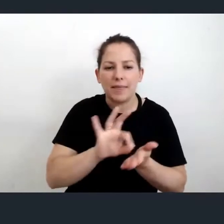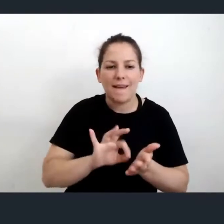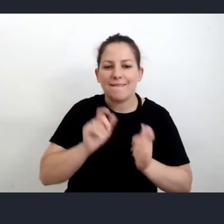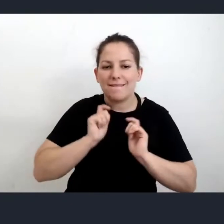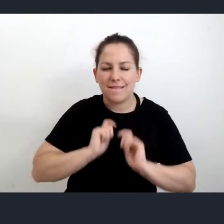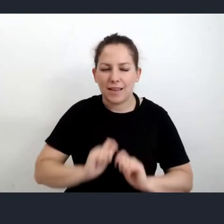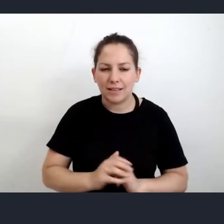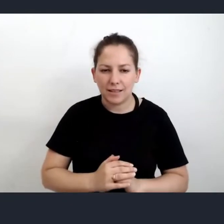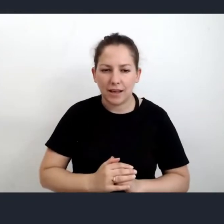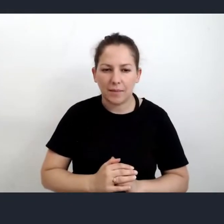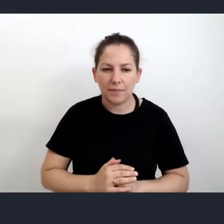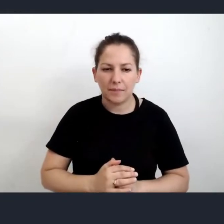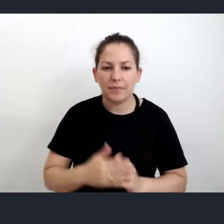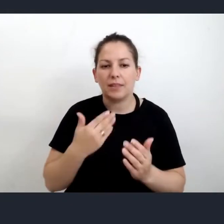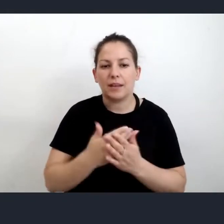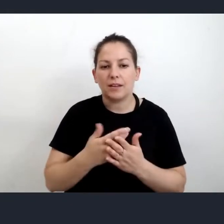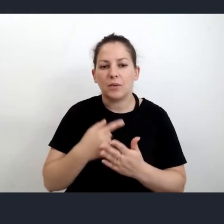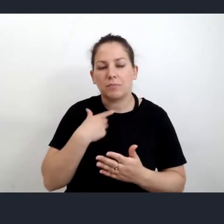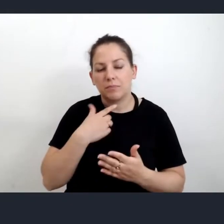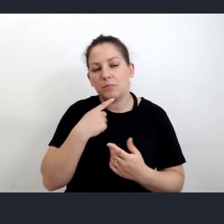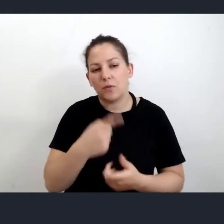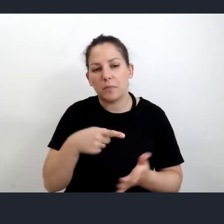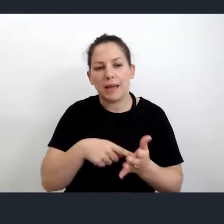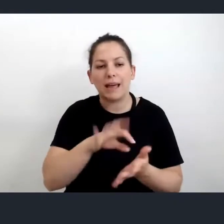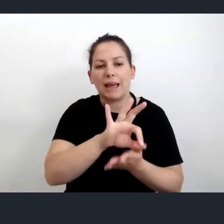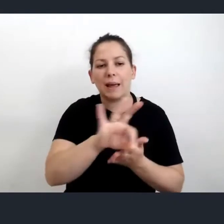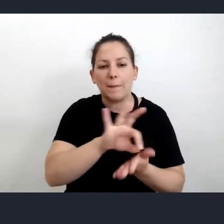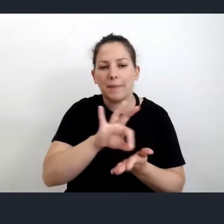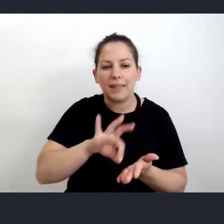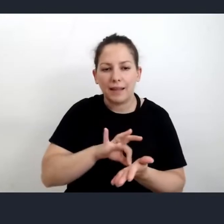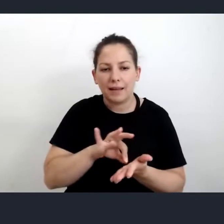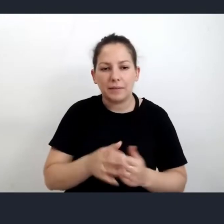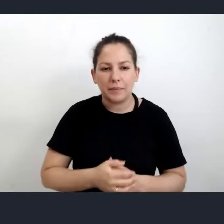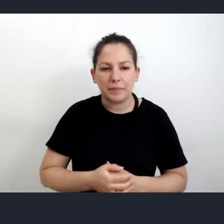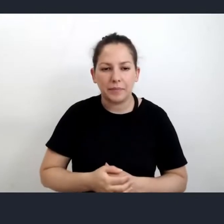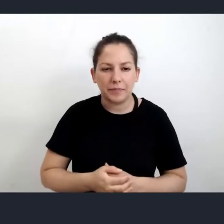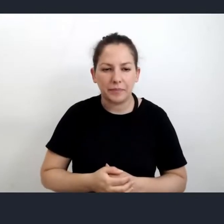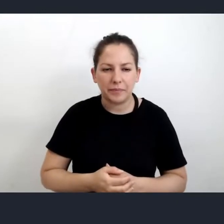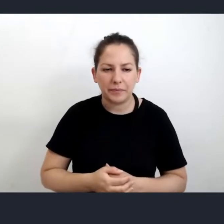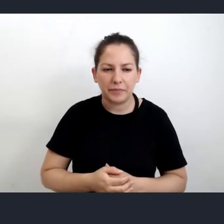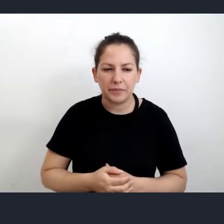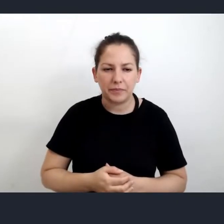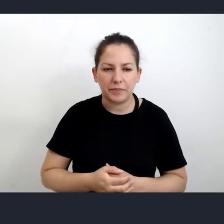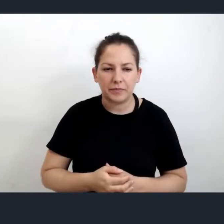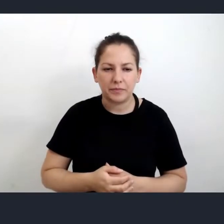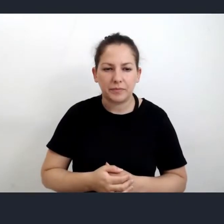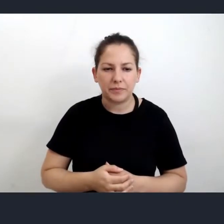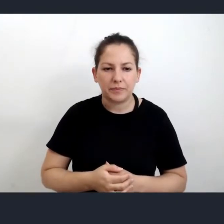My w Związku mówimy na to, że te gminy trochę się wiozą. A w swoich miastach staramy się,